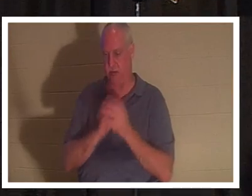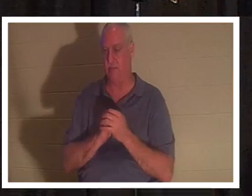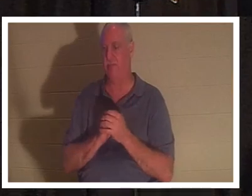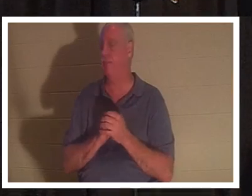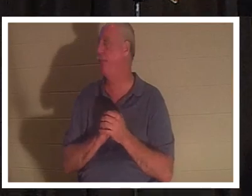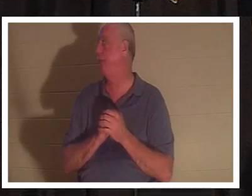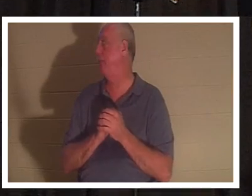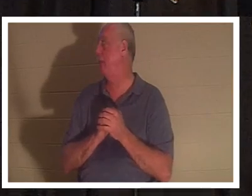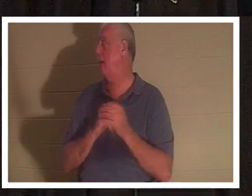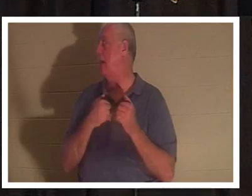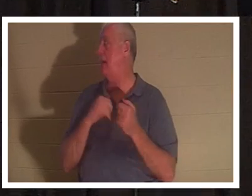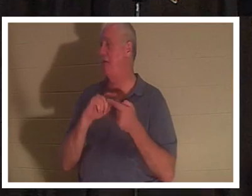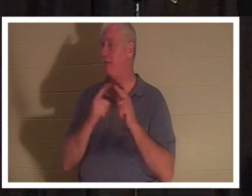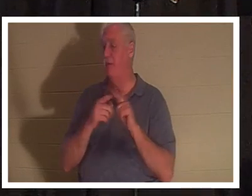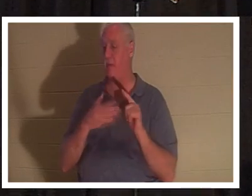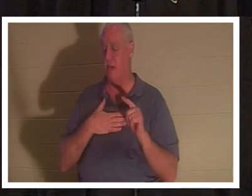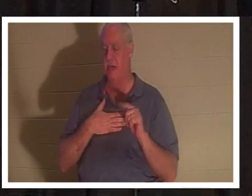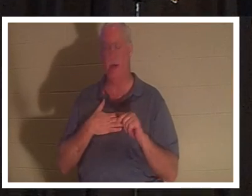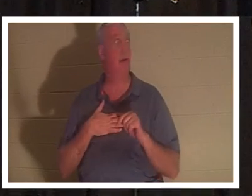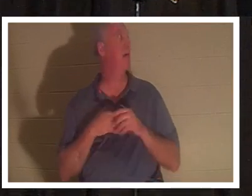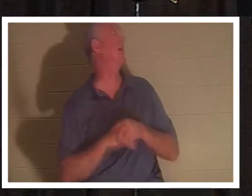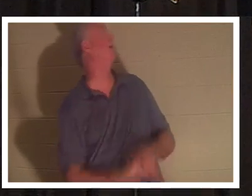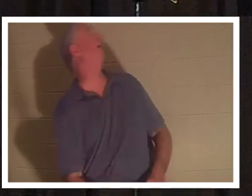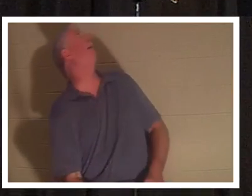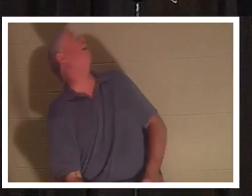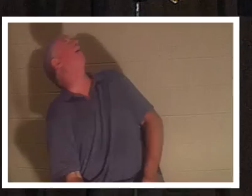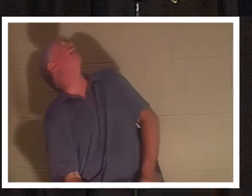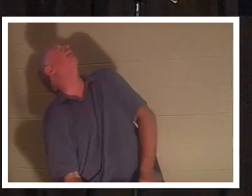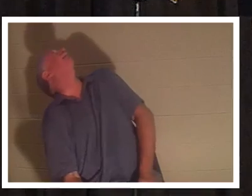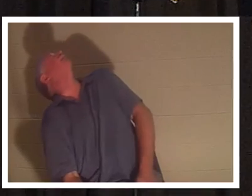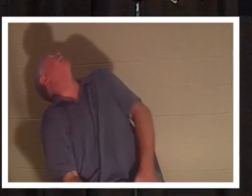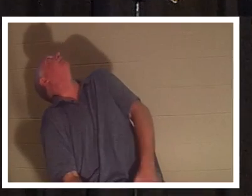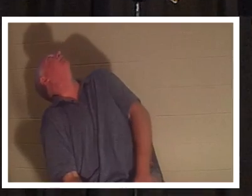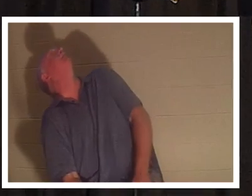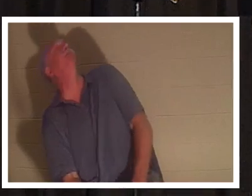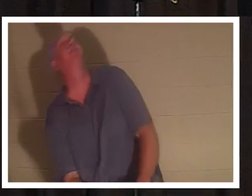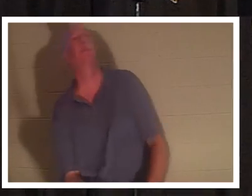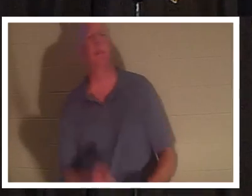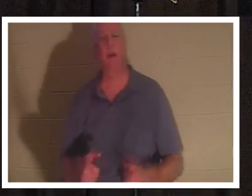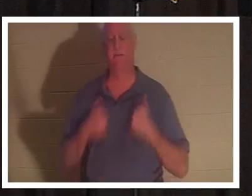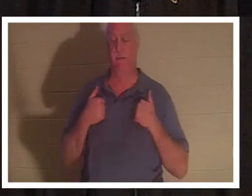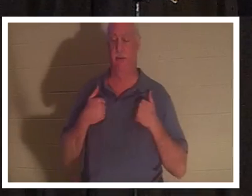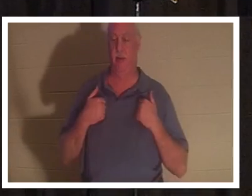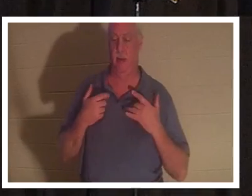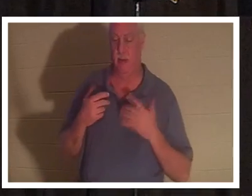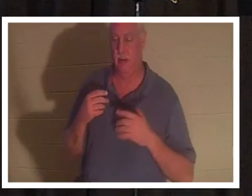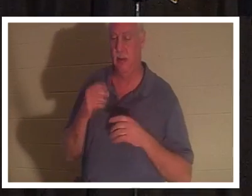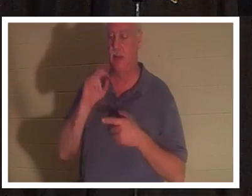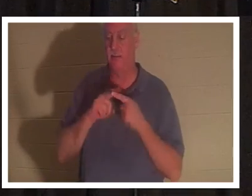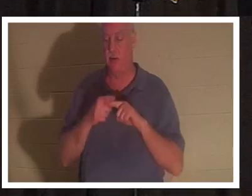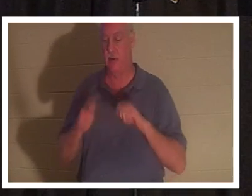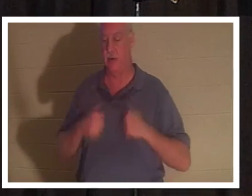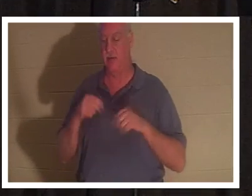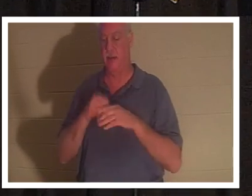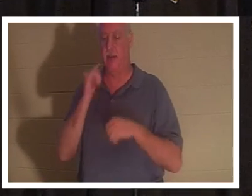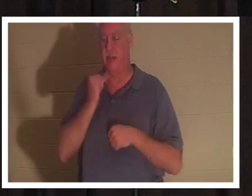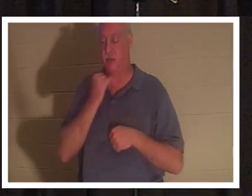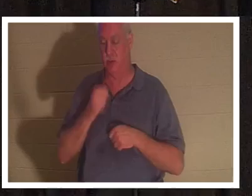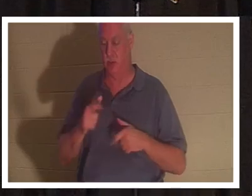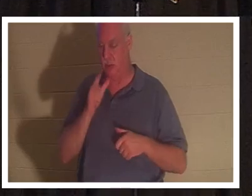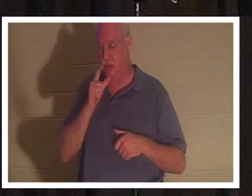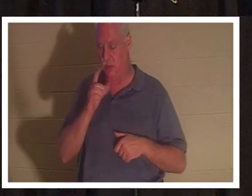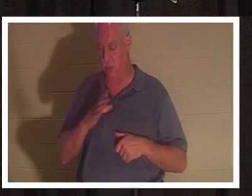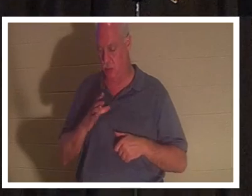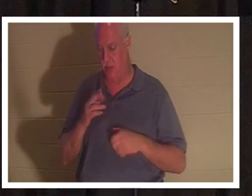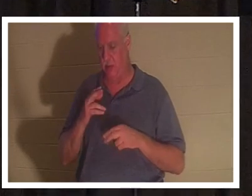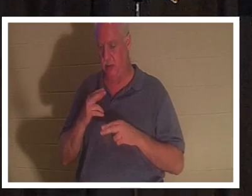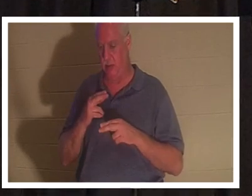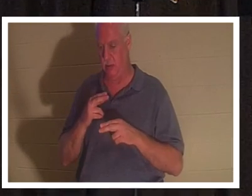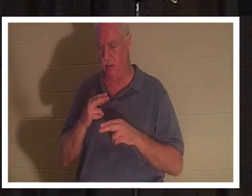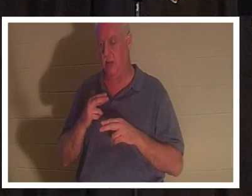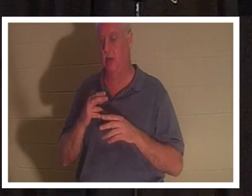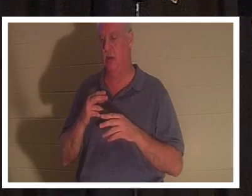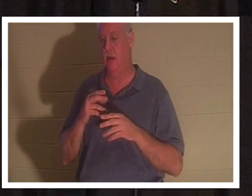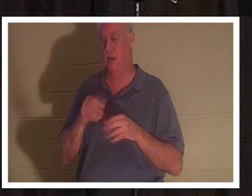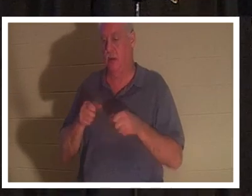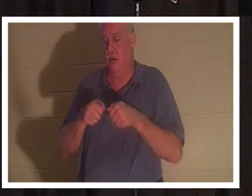इजराइल में रहता है। क्रिस्टीन नाम की एक महिला और उसने अपना बच्चा खो दिया। वह